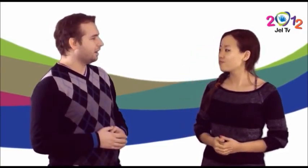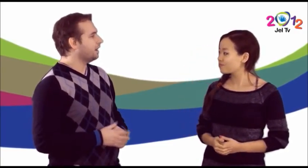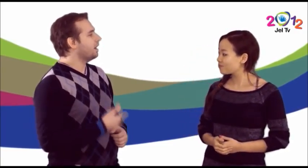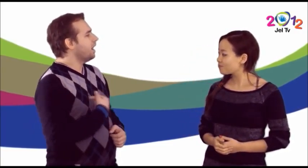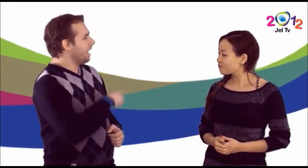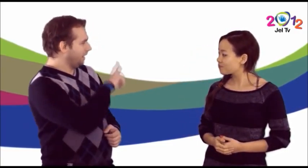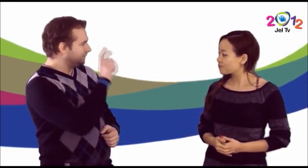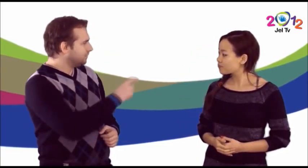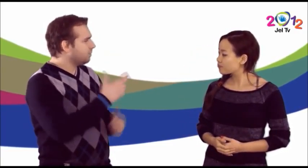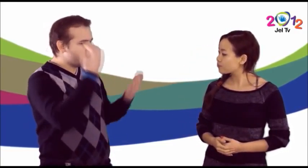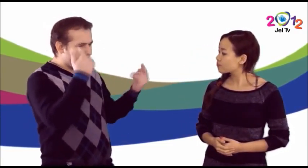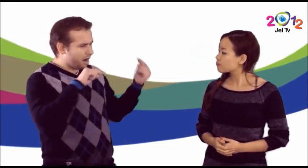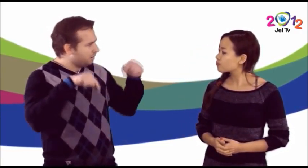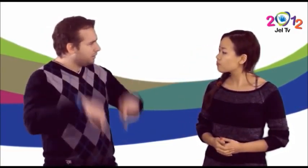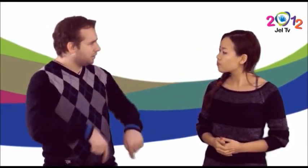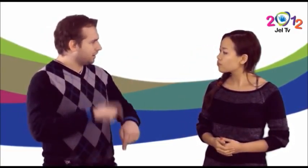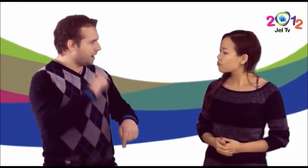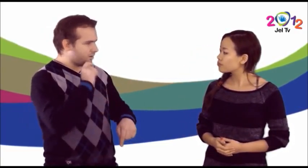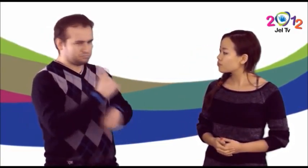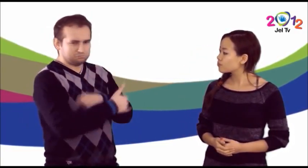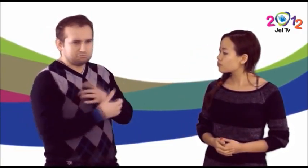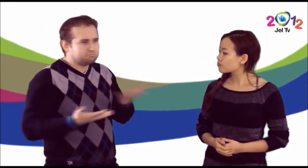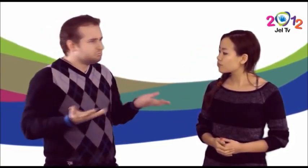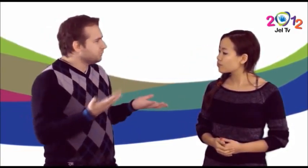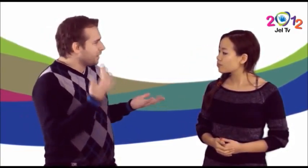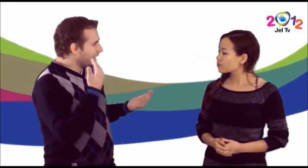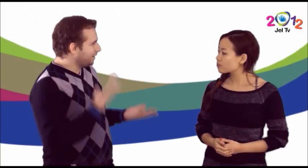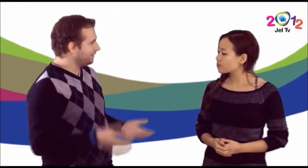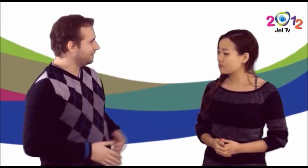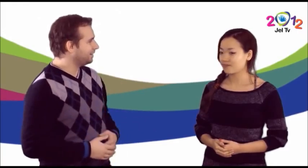Miért jöttél Magyarországra? Mi az oka?